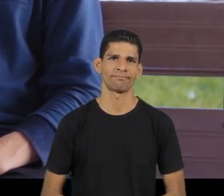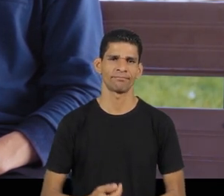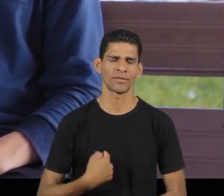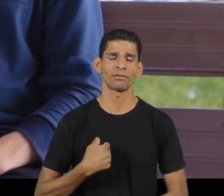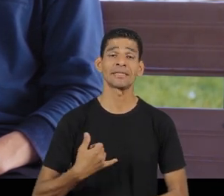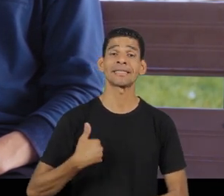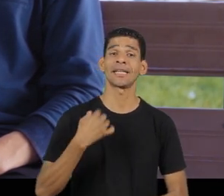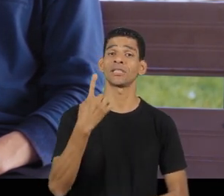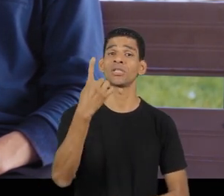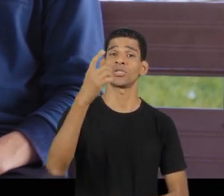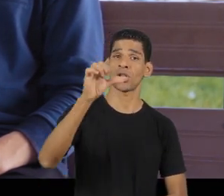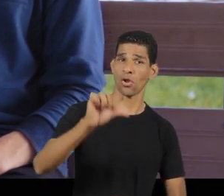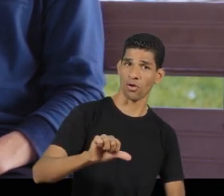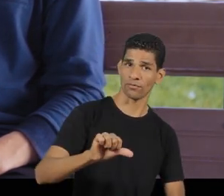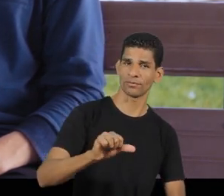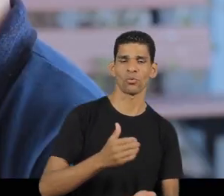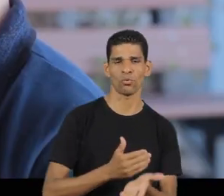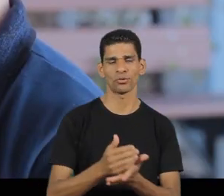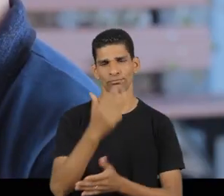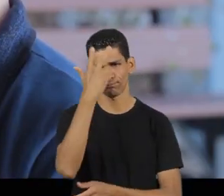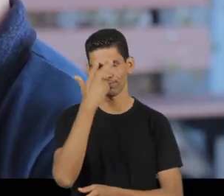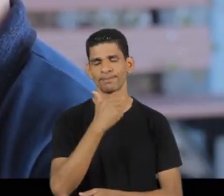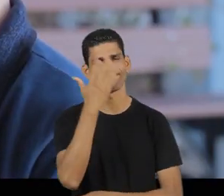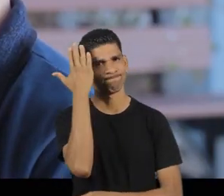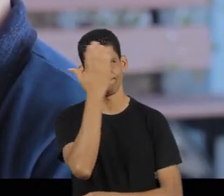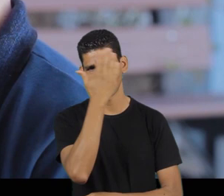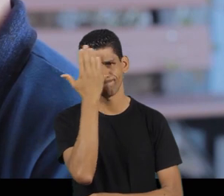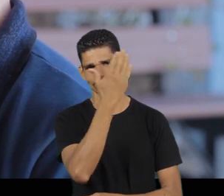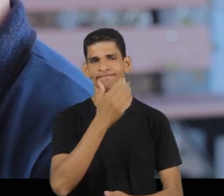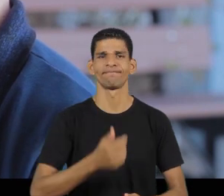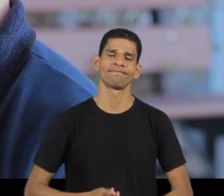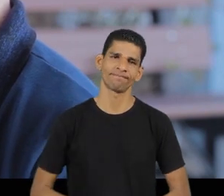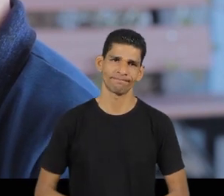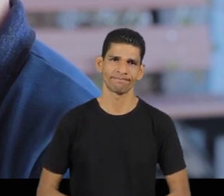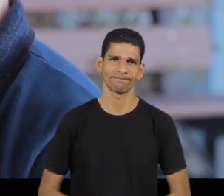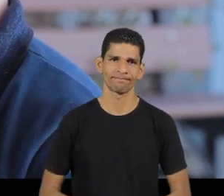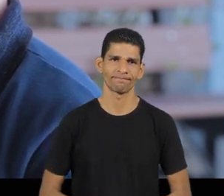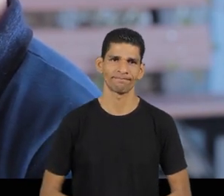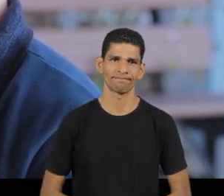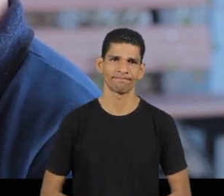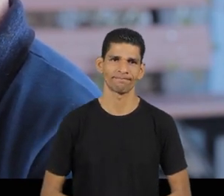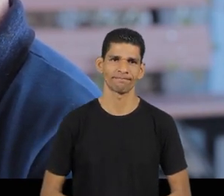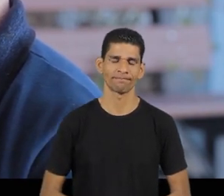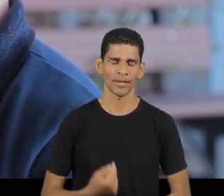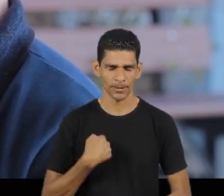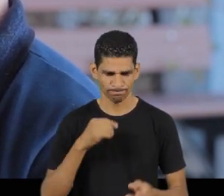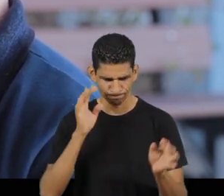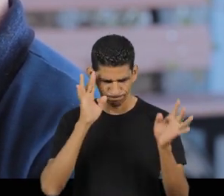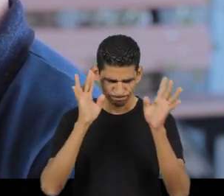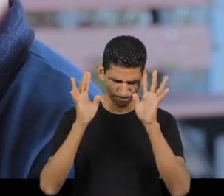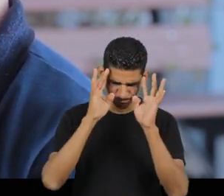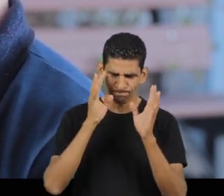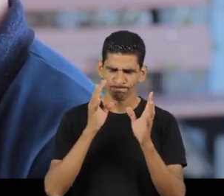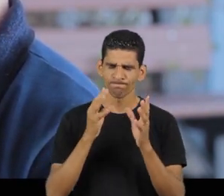desde os meus 19 anos de idade, e desde que perdi a visão eu me